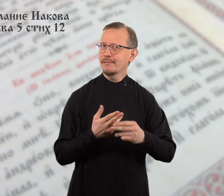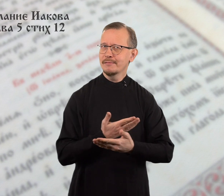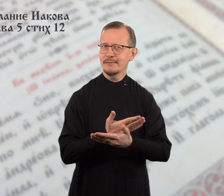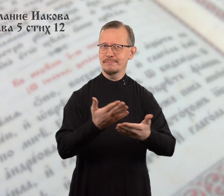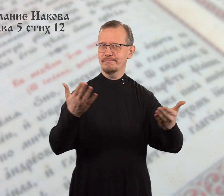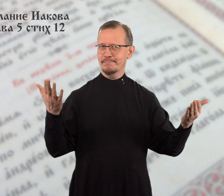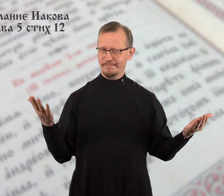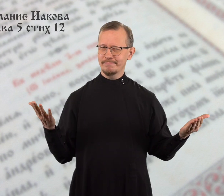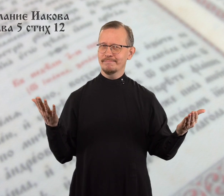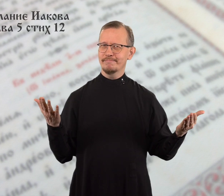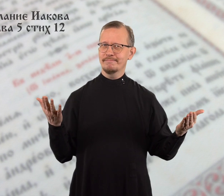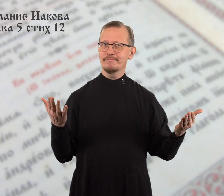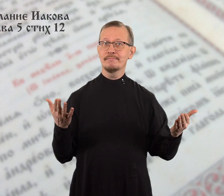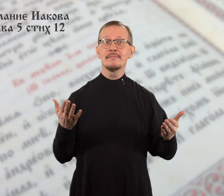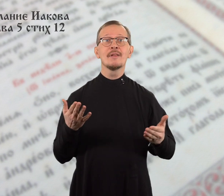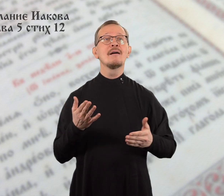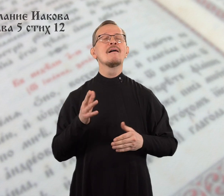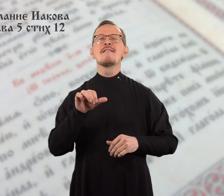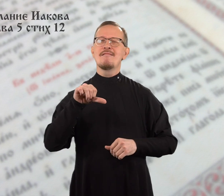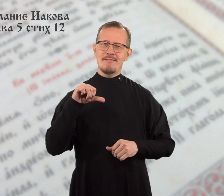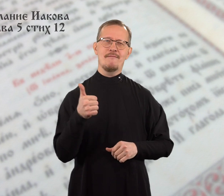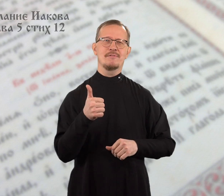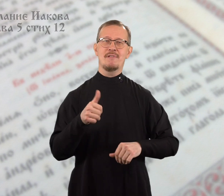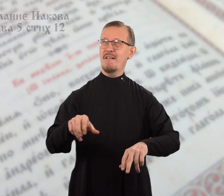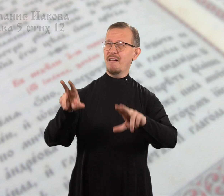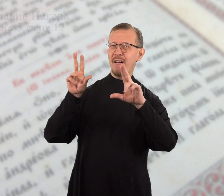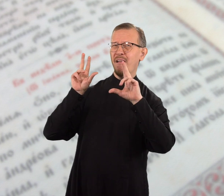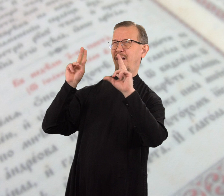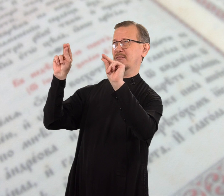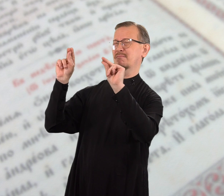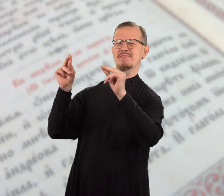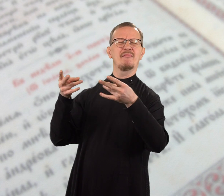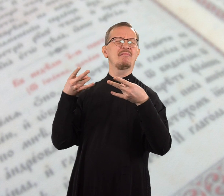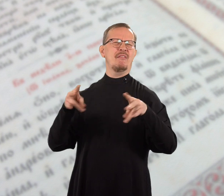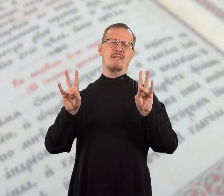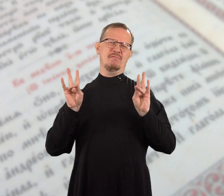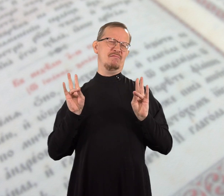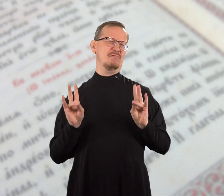Братья, прежде всего не клянитесь